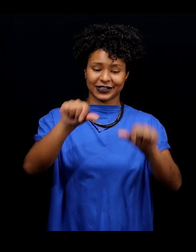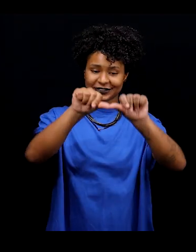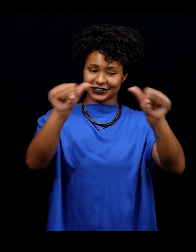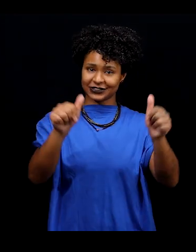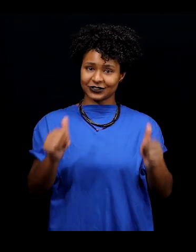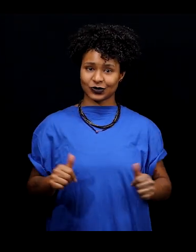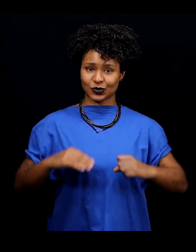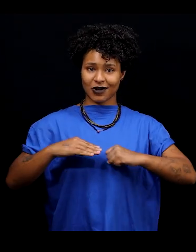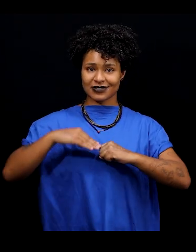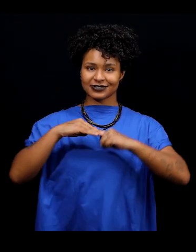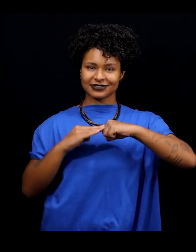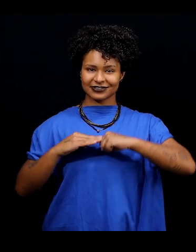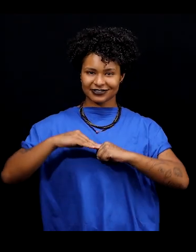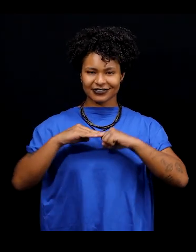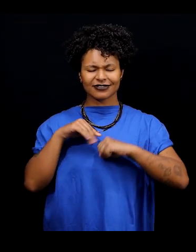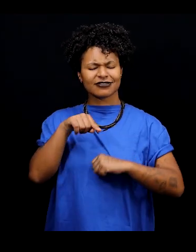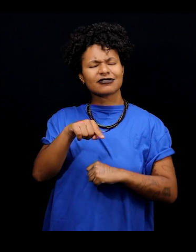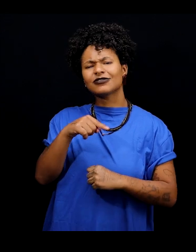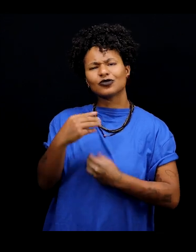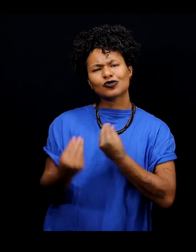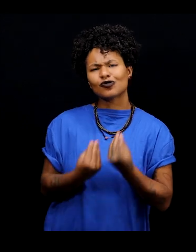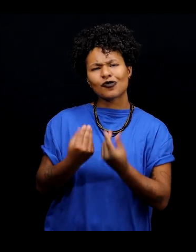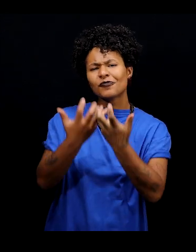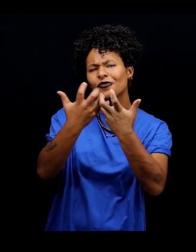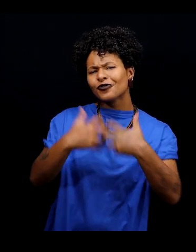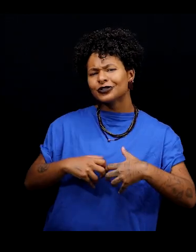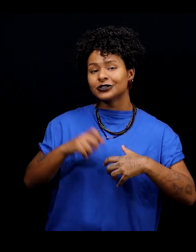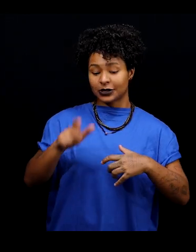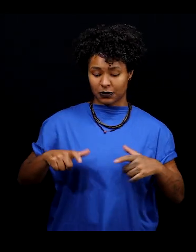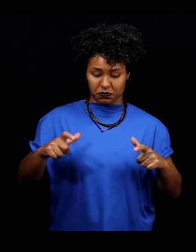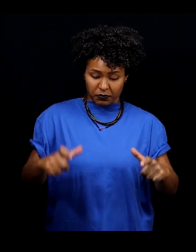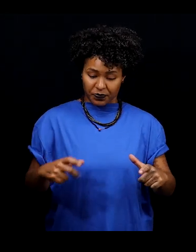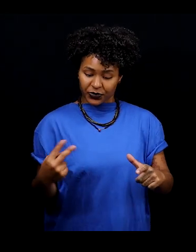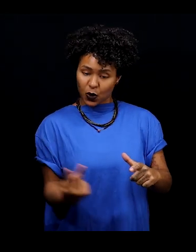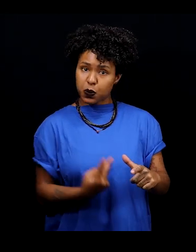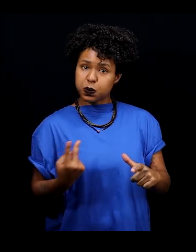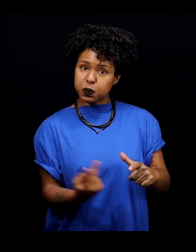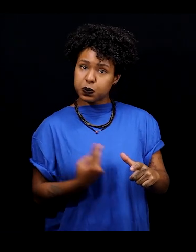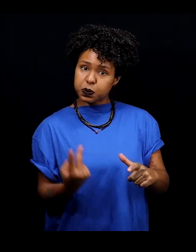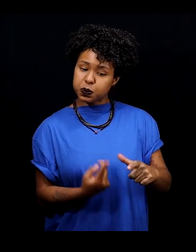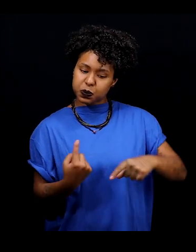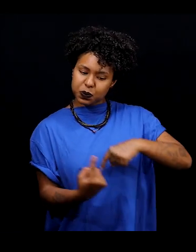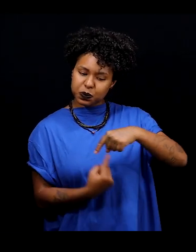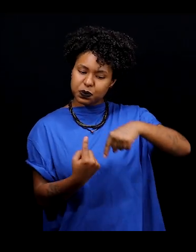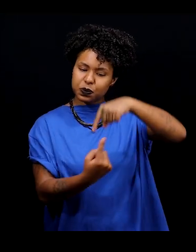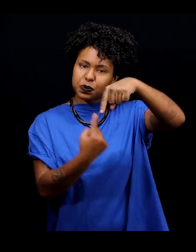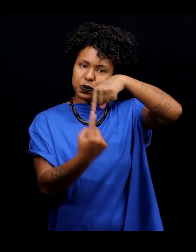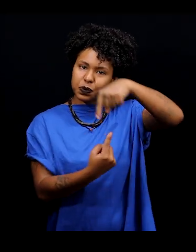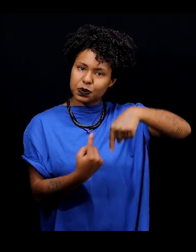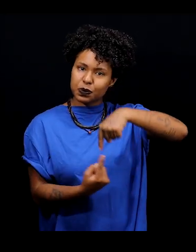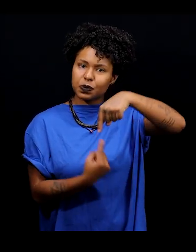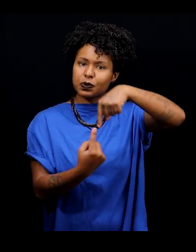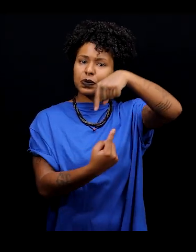que funciona com o vento produzido pelo ventilador. Com o tubo, o negócio concentra,